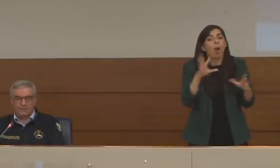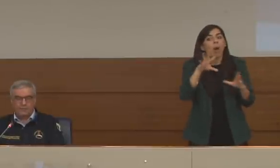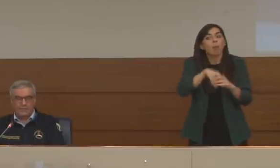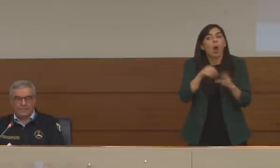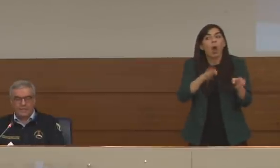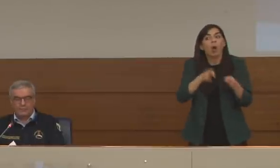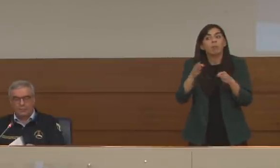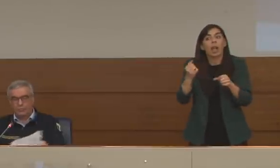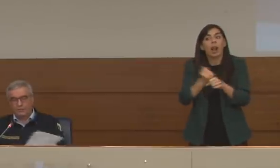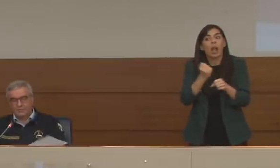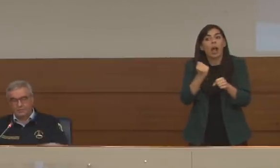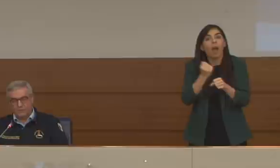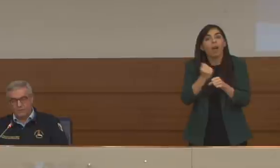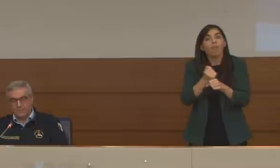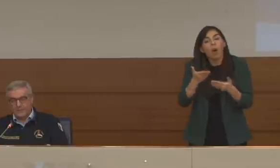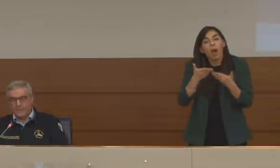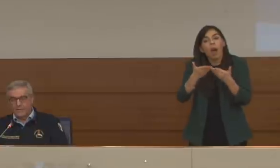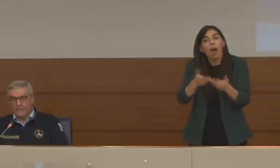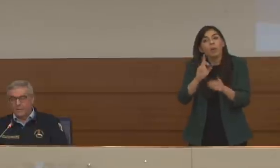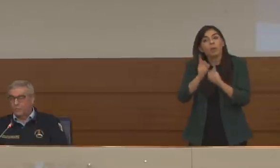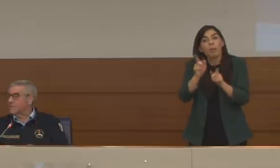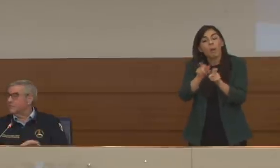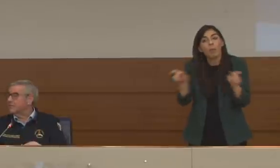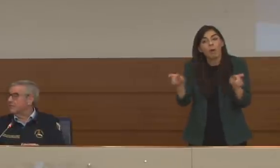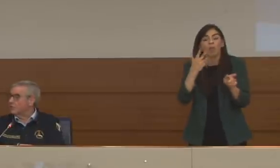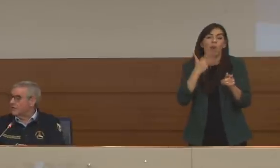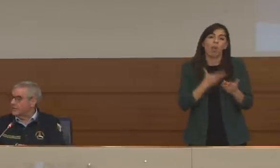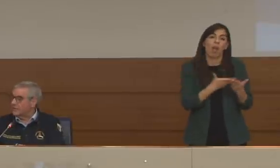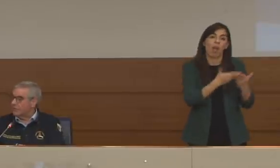favore della popolazione. Questa mattina, voglio anche ricordare